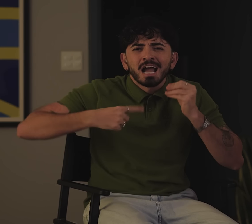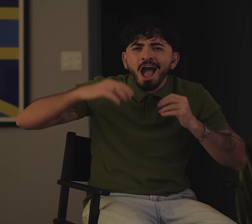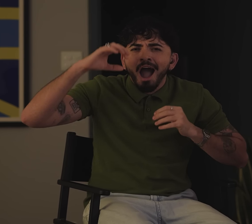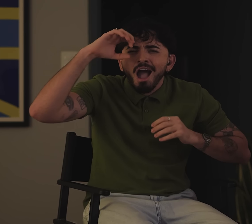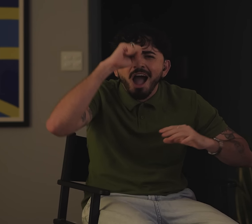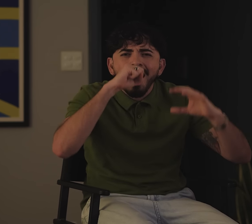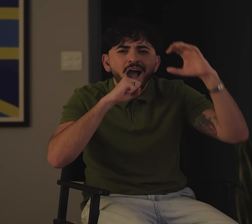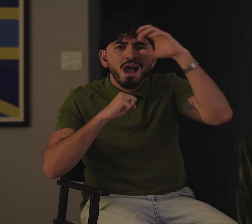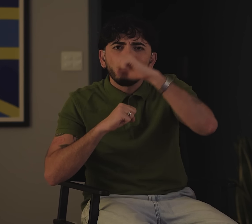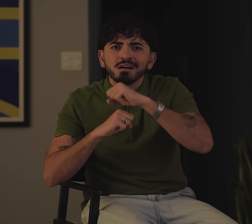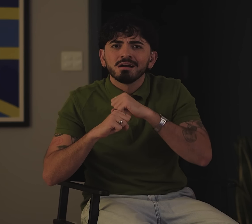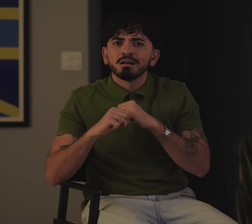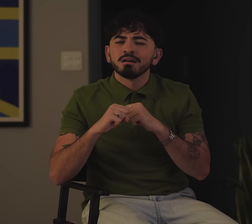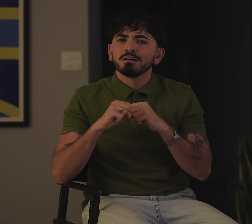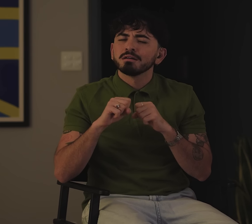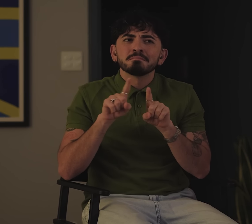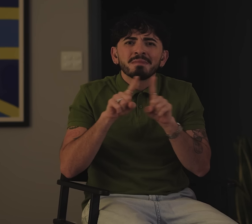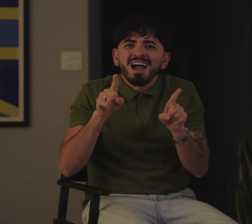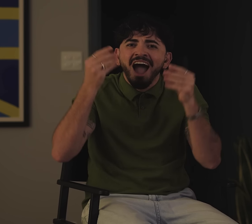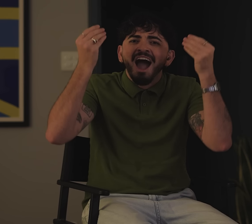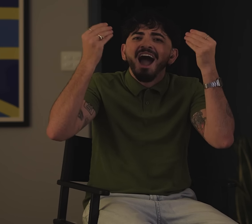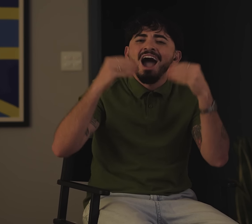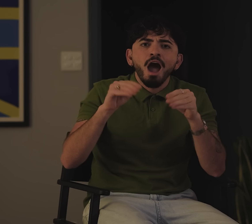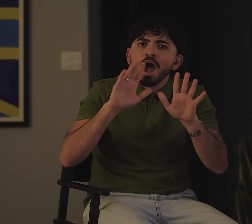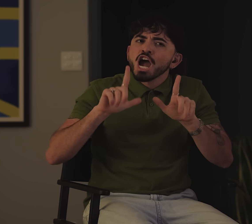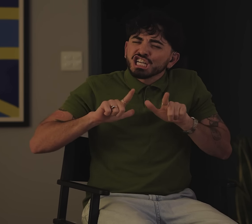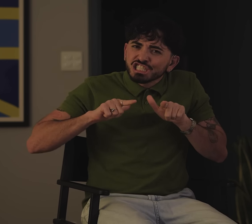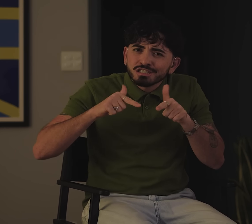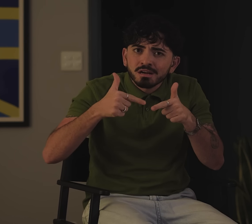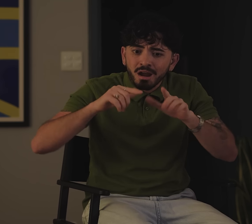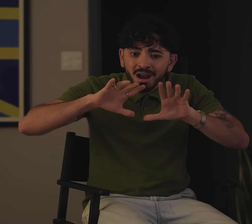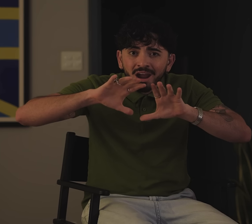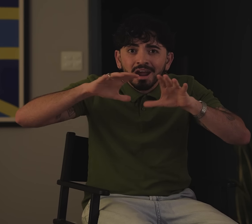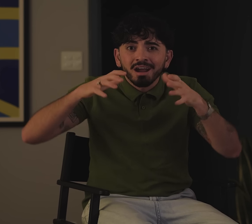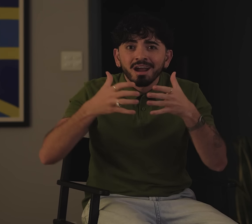Essa caminhada também foi construída por tudo o que aprendi com as pessoas surdas